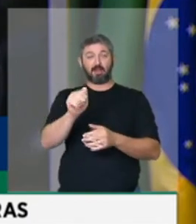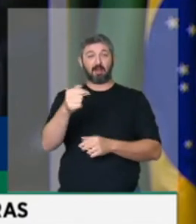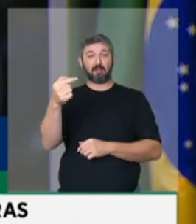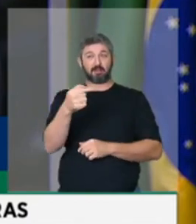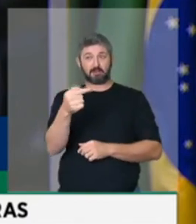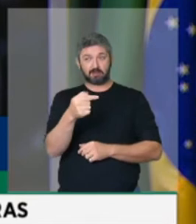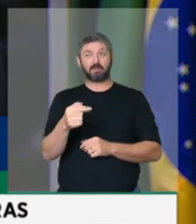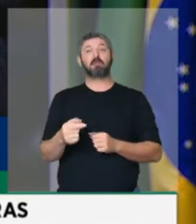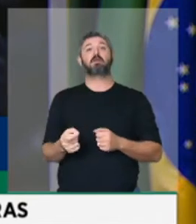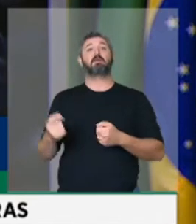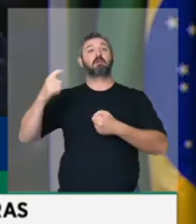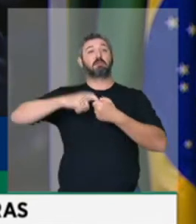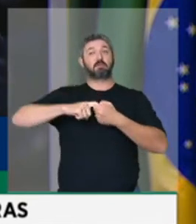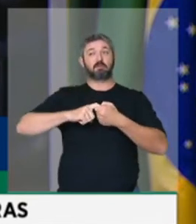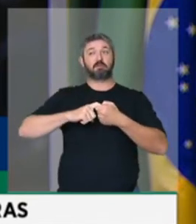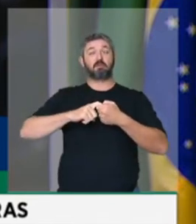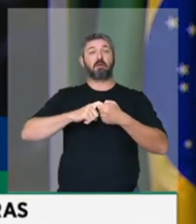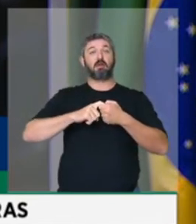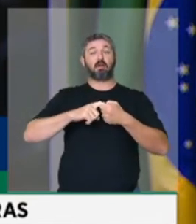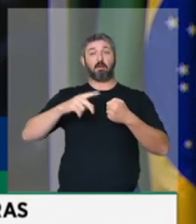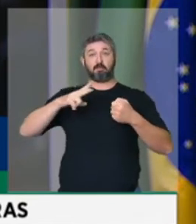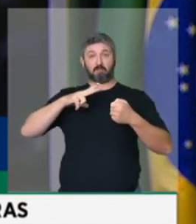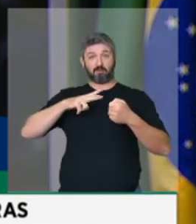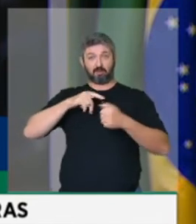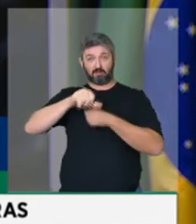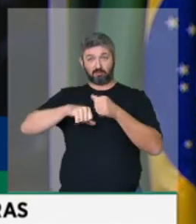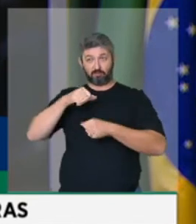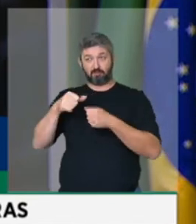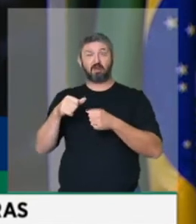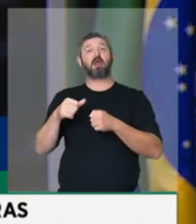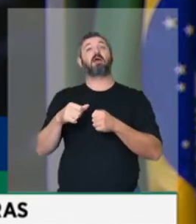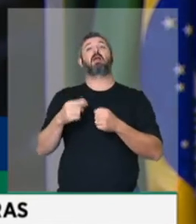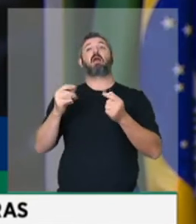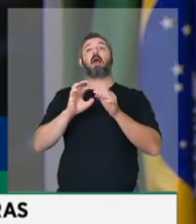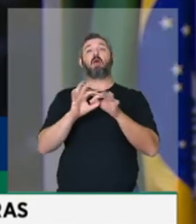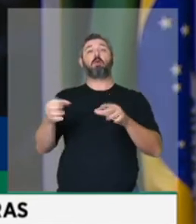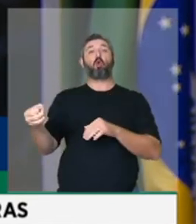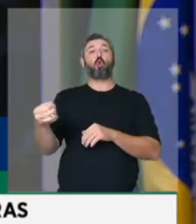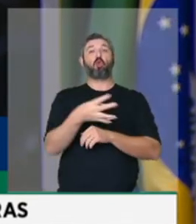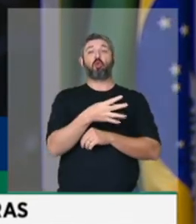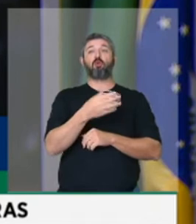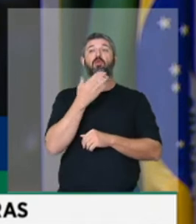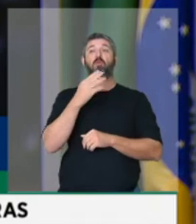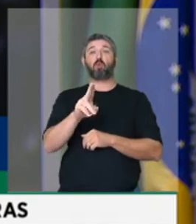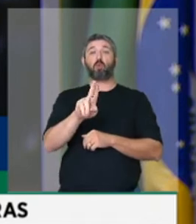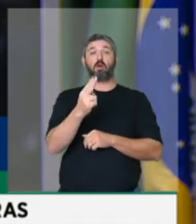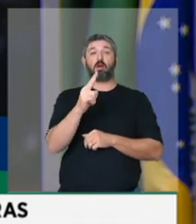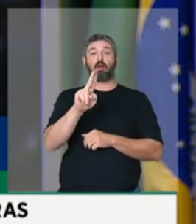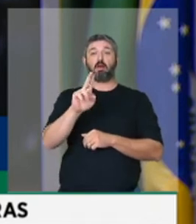ITAIPU. CINCO. CONDICIONA A DESESTATIZAÇÃO, A CONTRATAÇÃO DE PEQUENAS CENTRAIS HIDRELÉTRICAS. SEIS. DÁ RECURSOS PARA